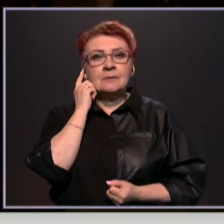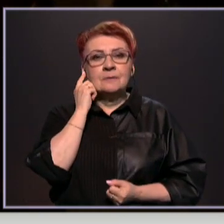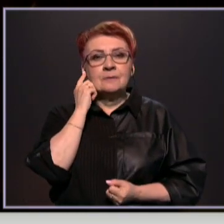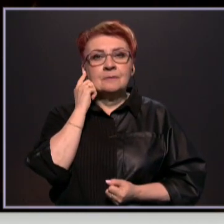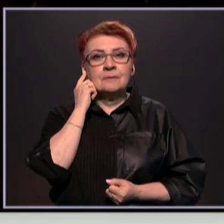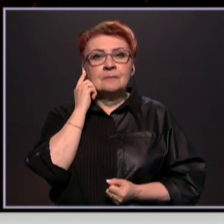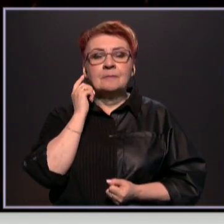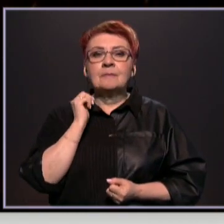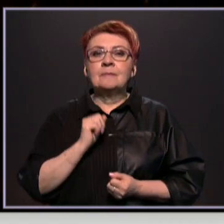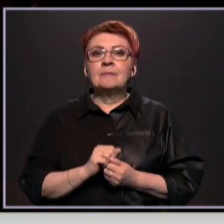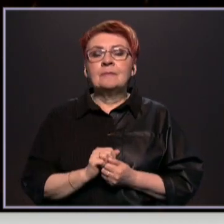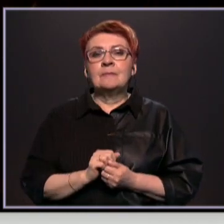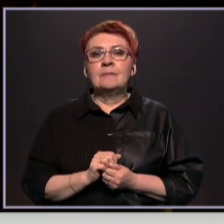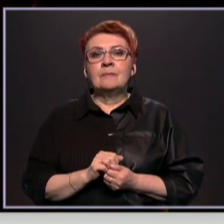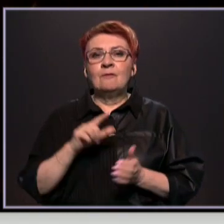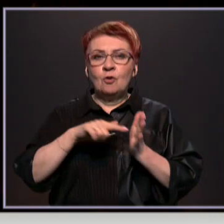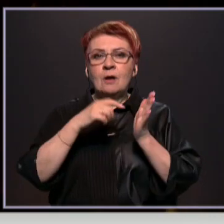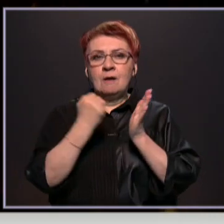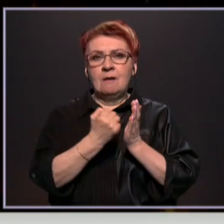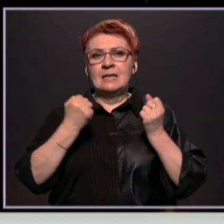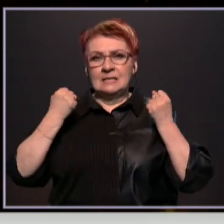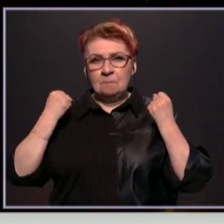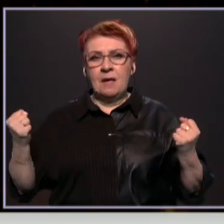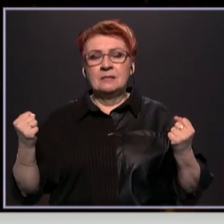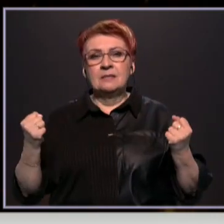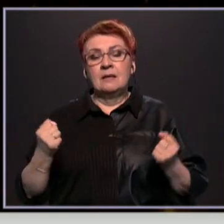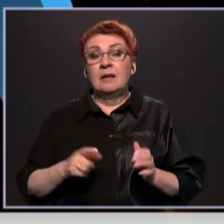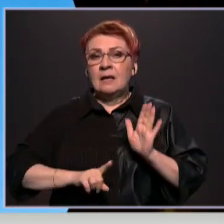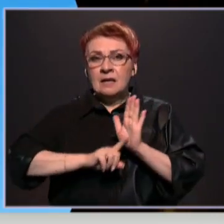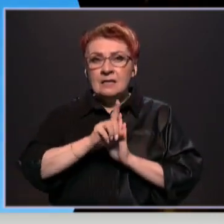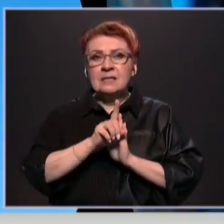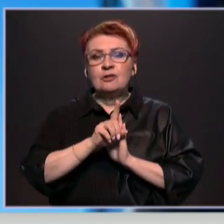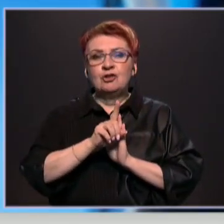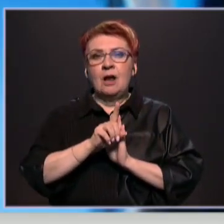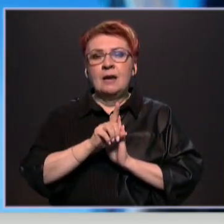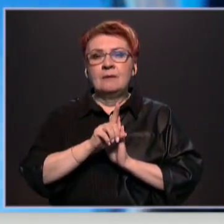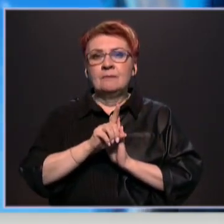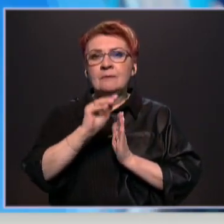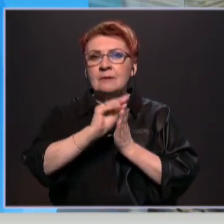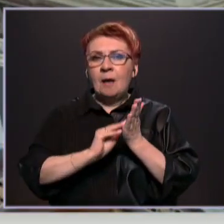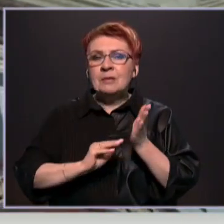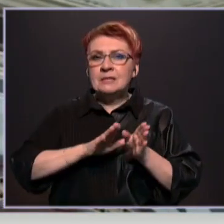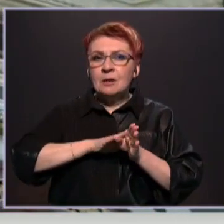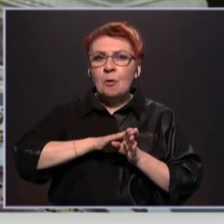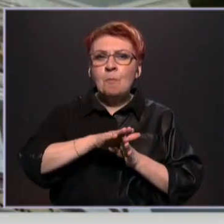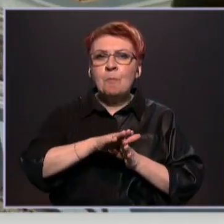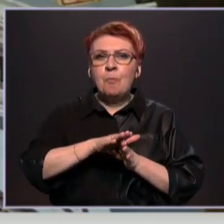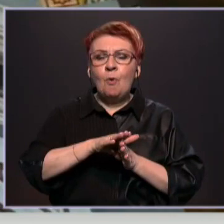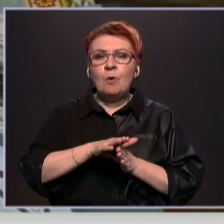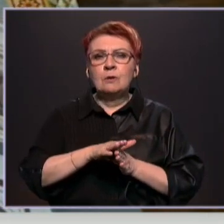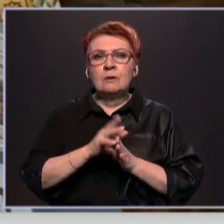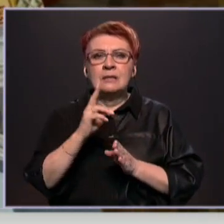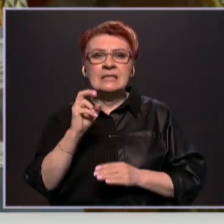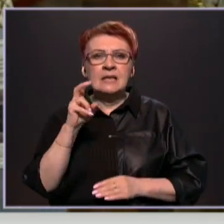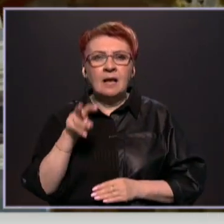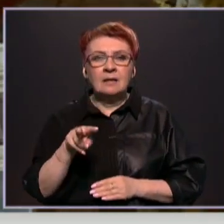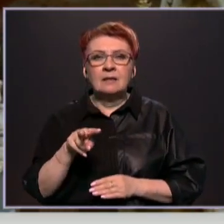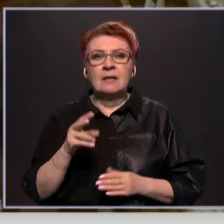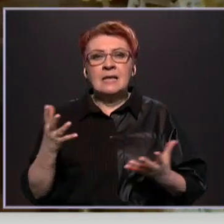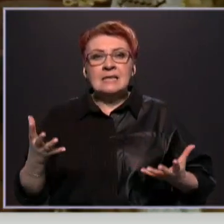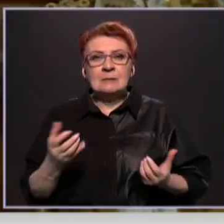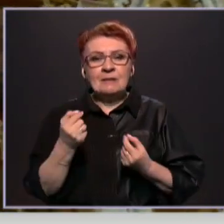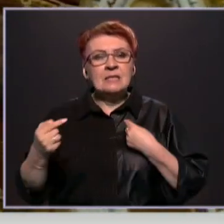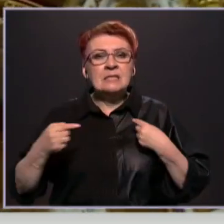окрестного распятия его изначально описано У нас полный полный цикл спасительных страданий Господа